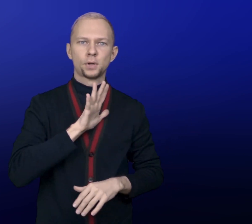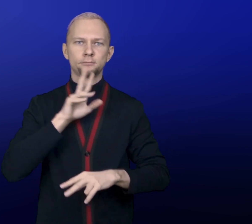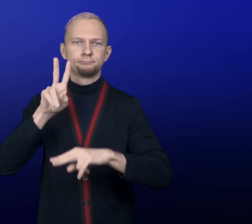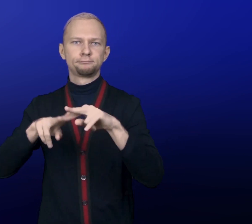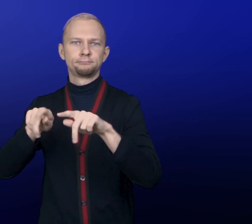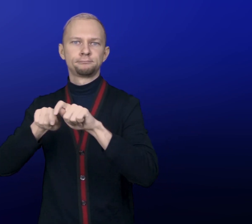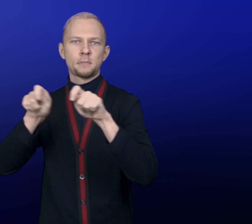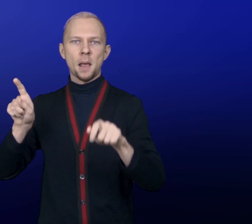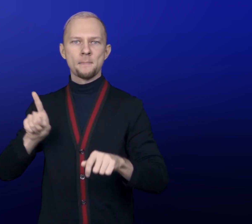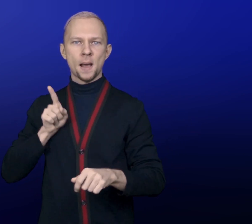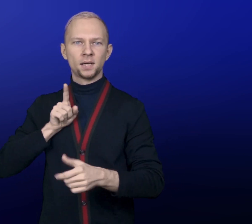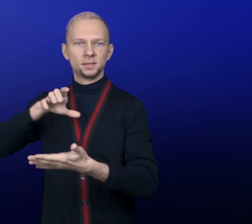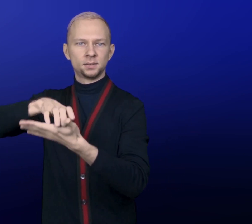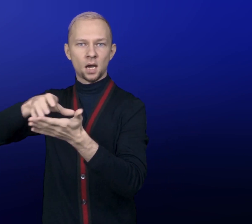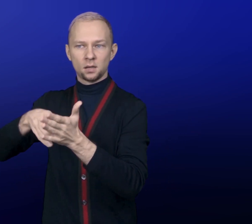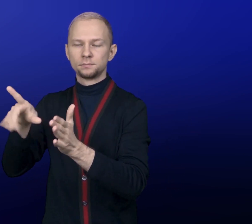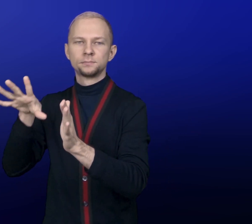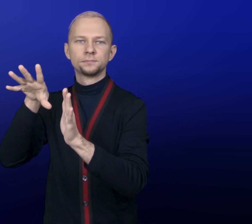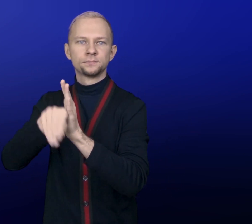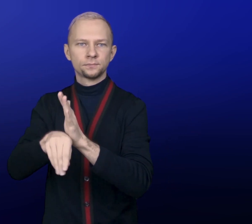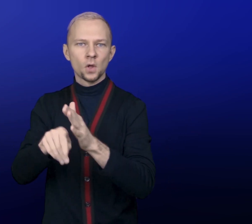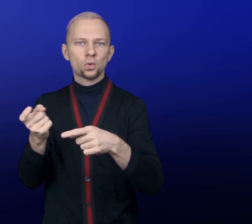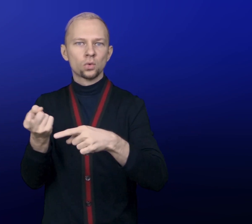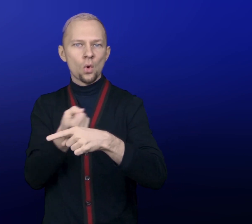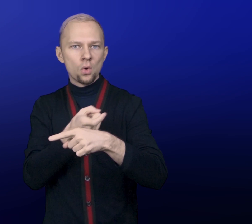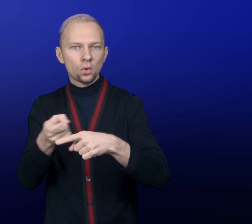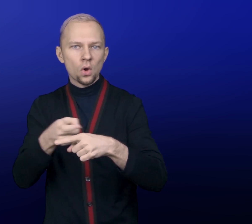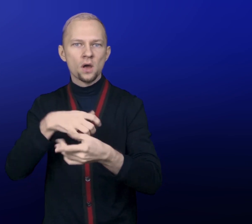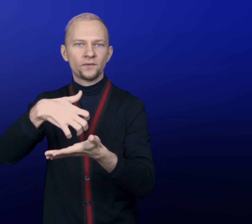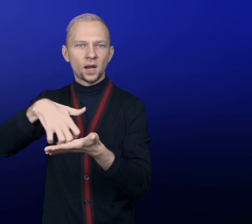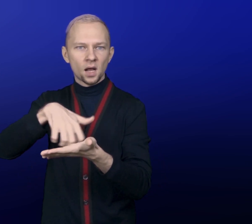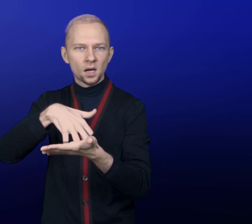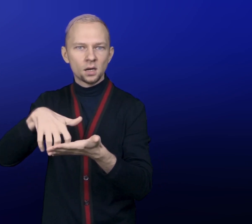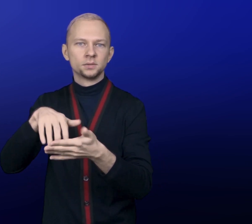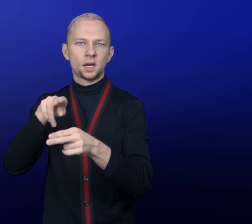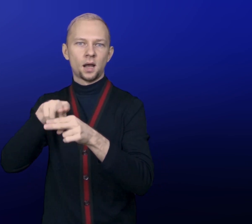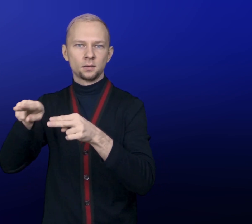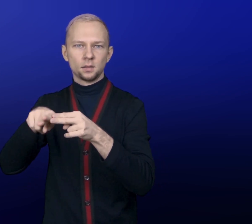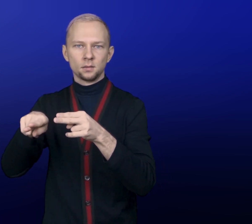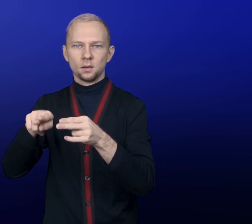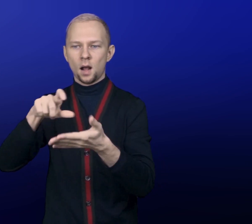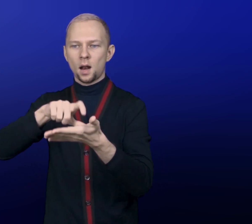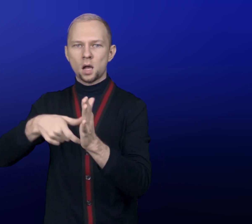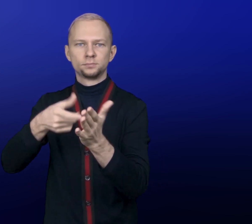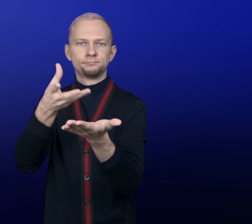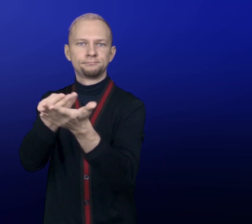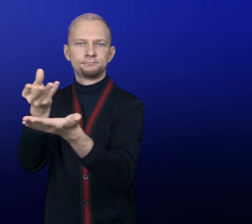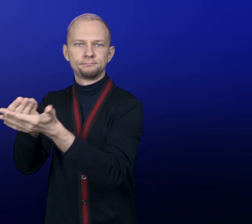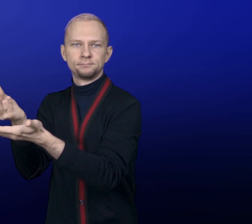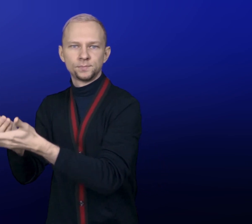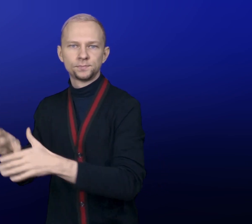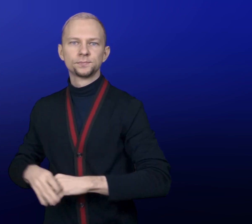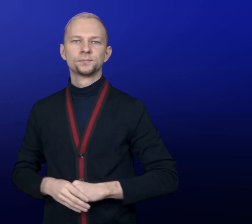была построена мастерская с токарным, фрезерным и слесарным классами.